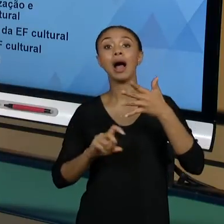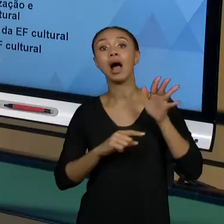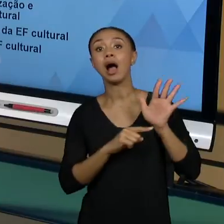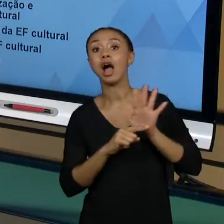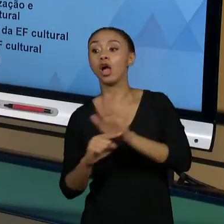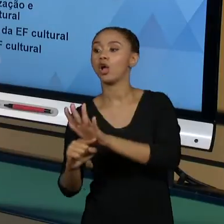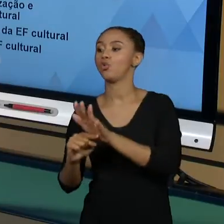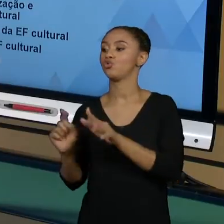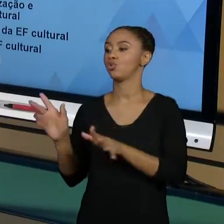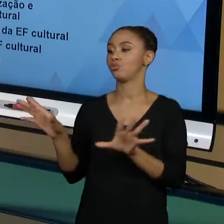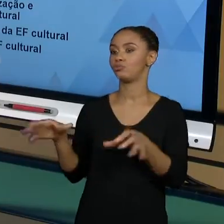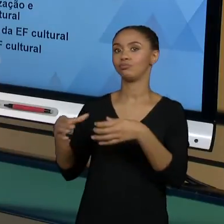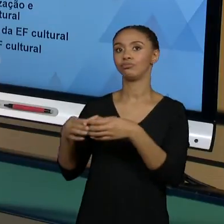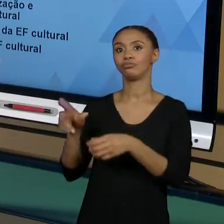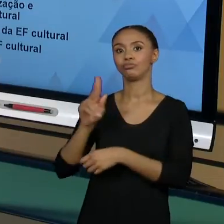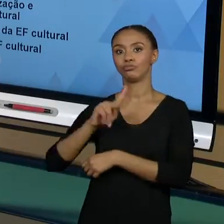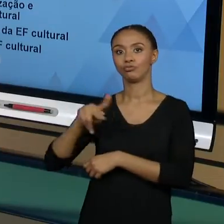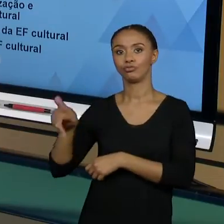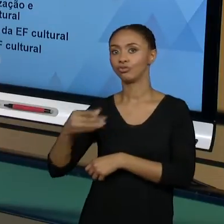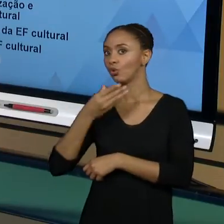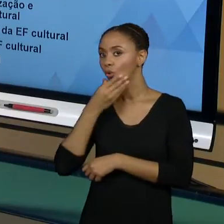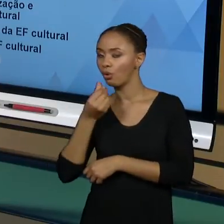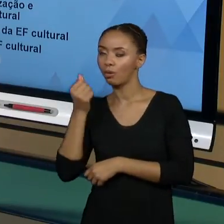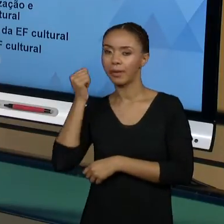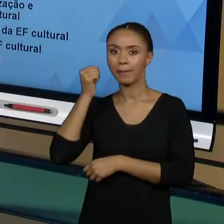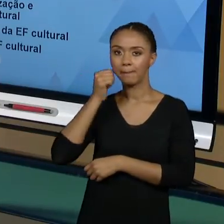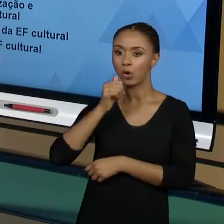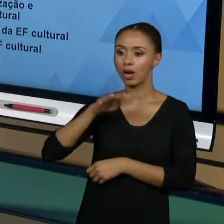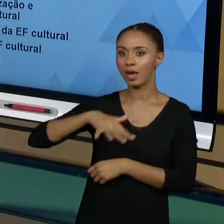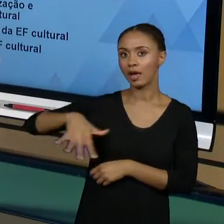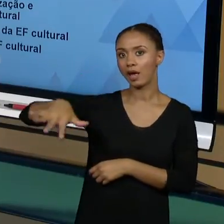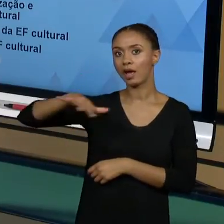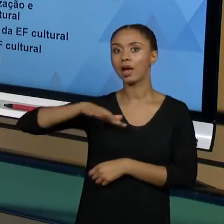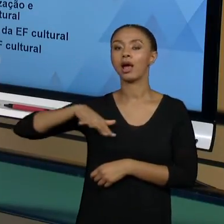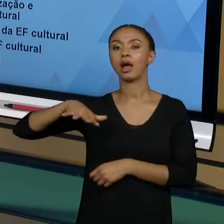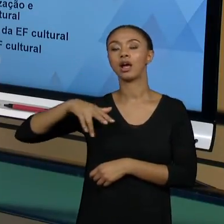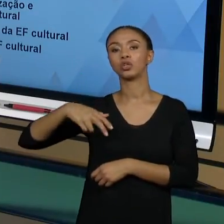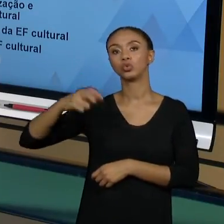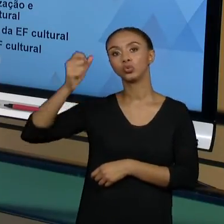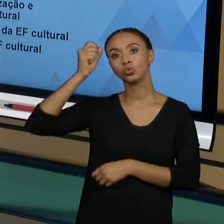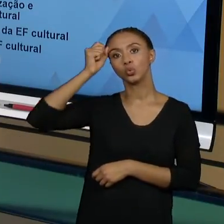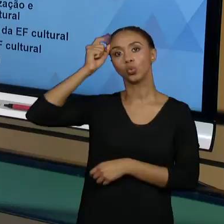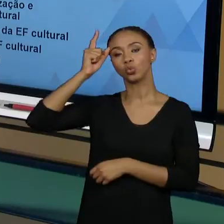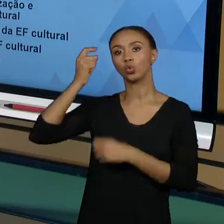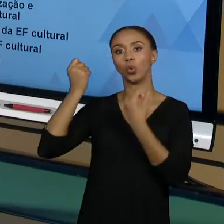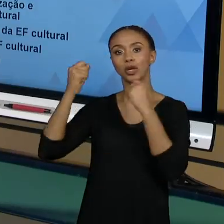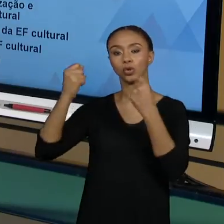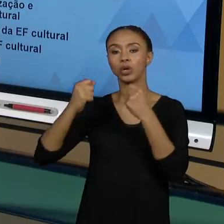PROFESSORAS, QUE ATUAM NA PERSPECTIVA CULTURAL A EDUCAÇÃO FÍSICA, A DEFINIR OS TEMAS, OU SEJA,